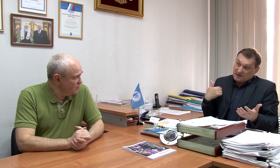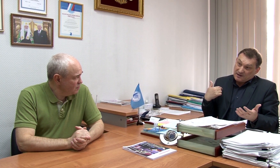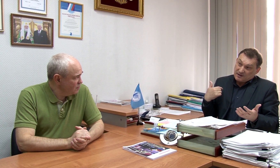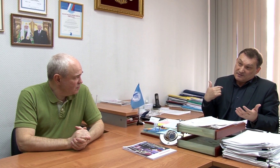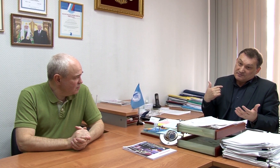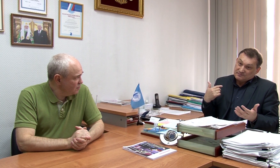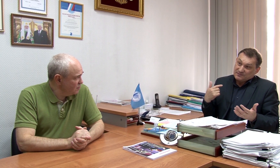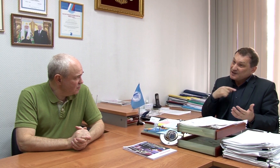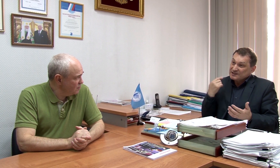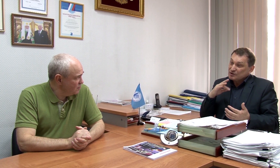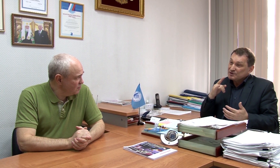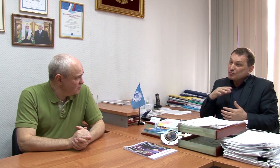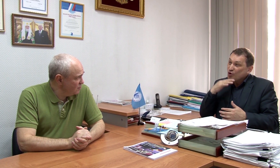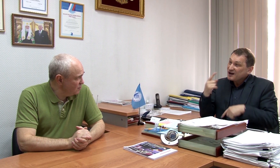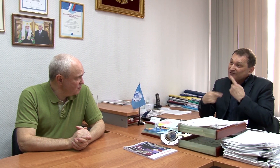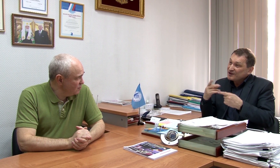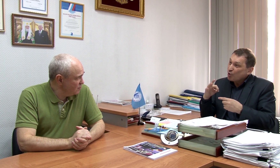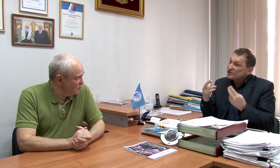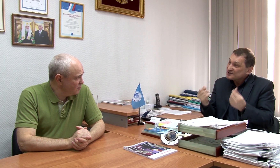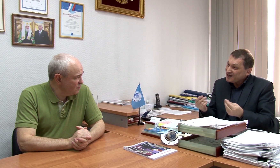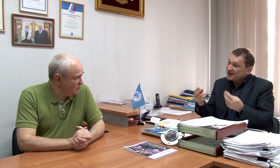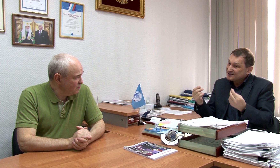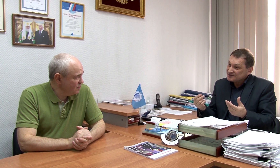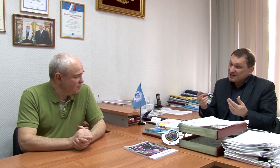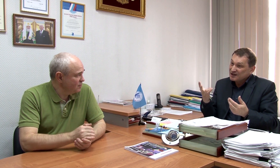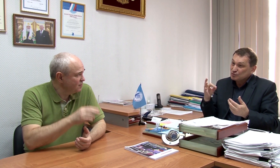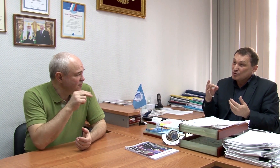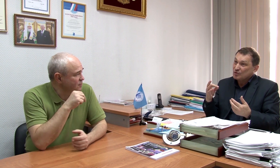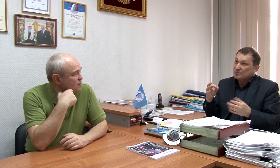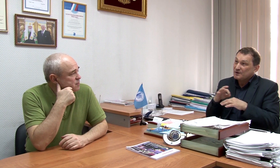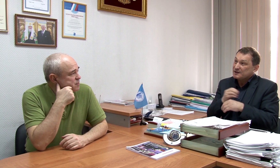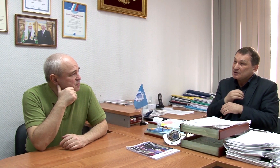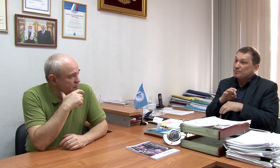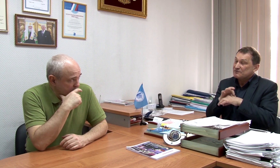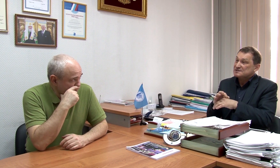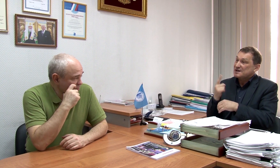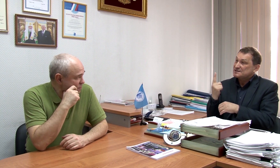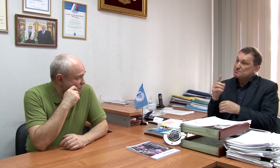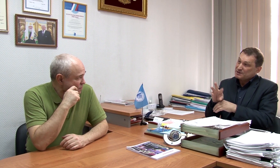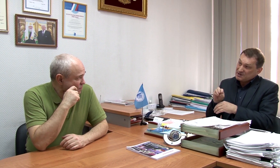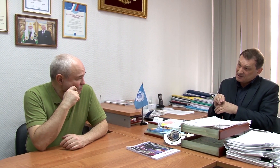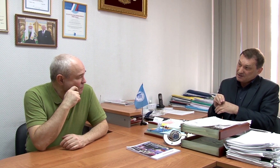Я не хотел бы много говорить о деньгах, но хочу привести один пример.